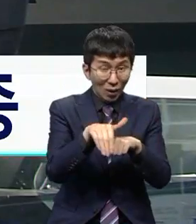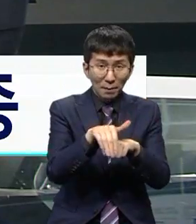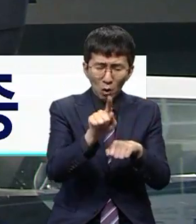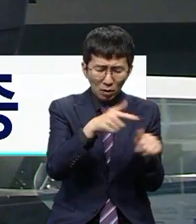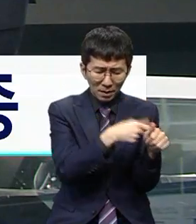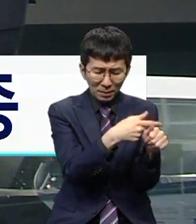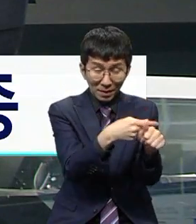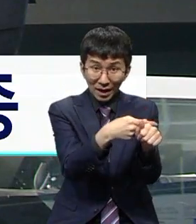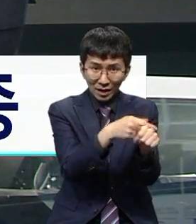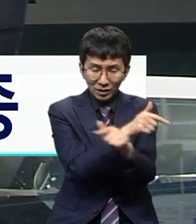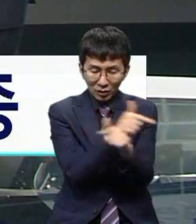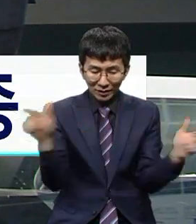일정까지 박수진 기자가 정리해드립니다.